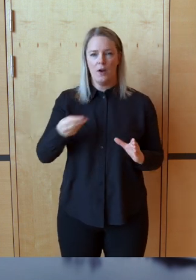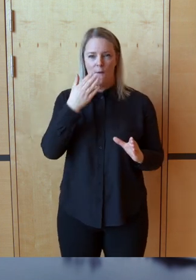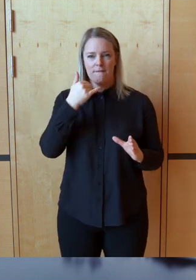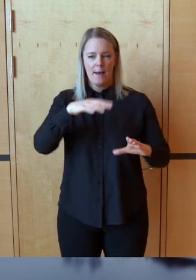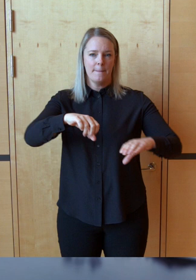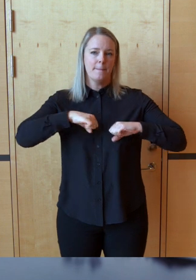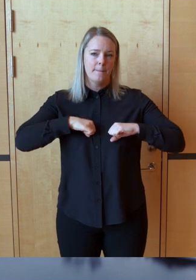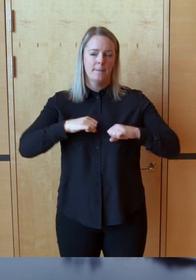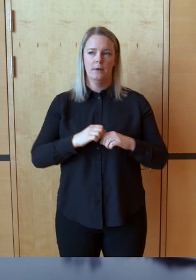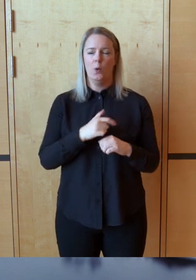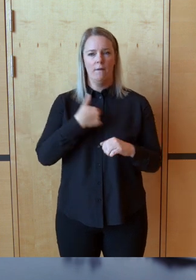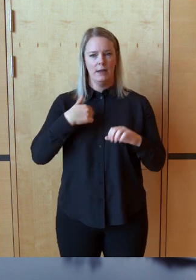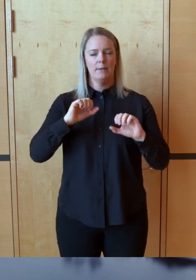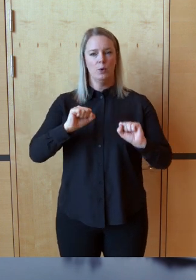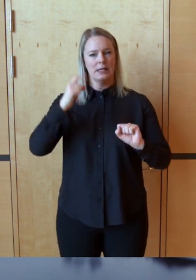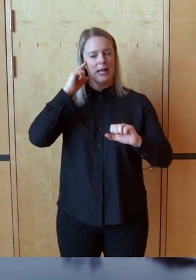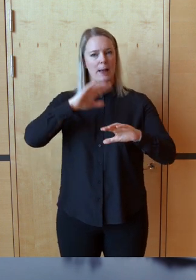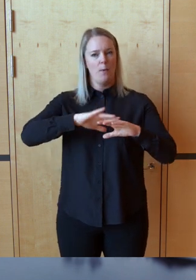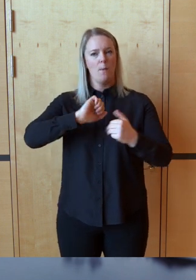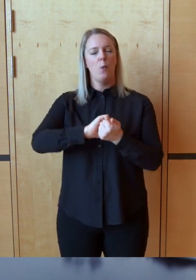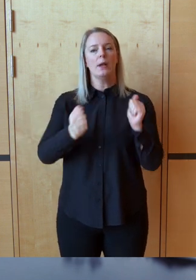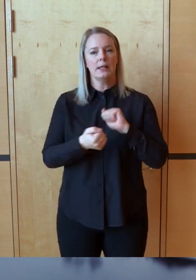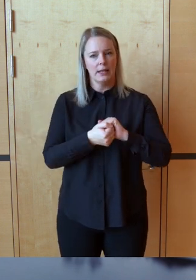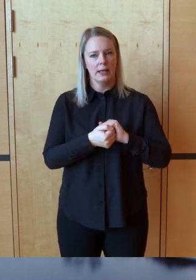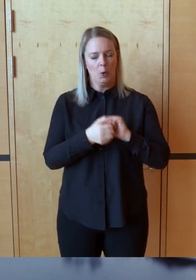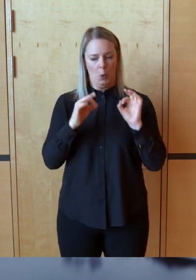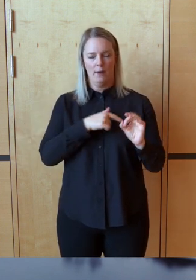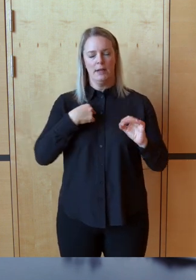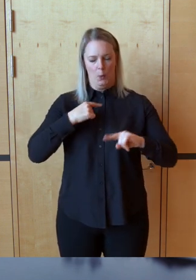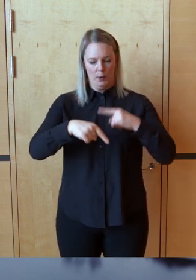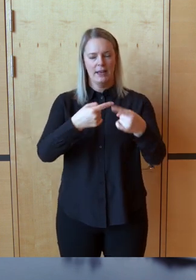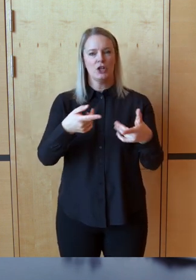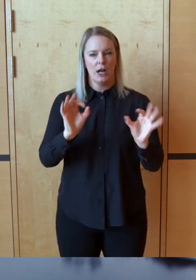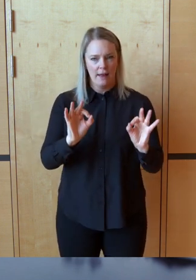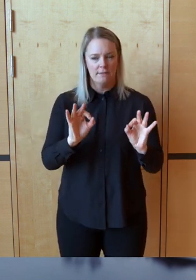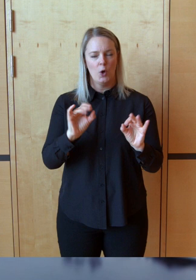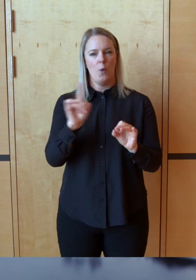Vi måste ta ett politiskt ansvar för utveckling av Skellefteå men räddningstjänst på det plats som kan serva